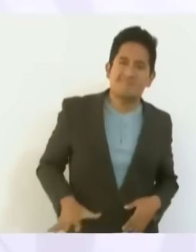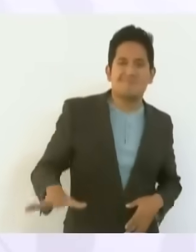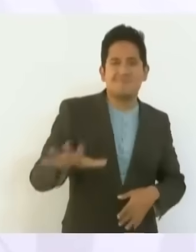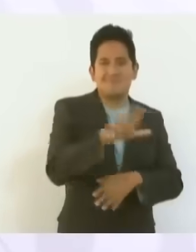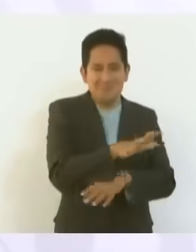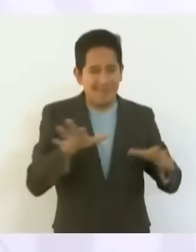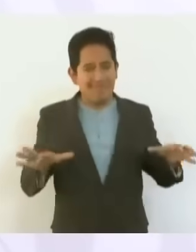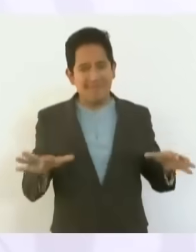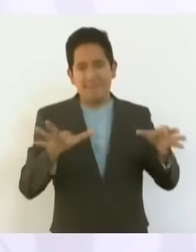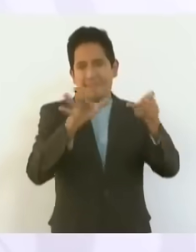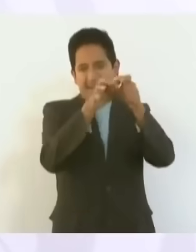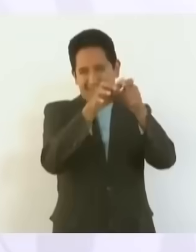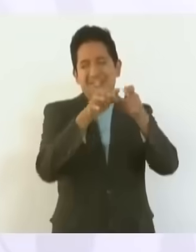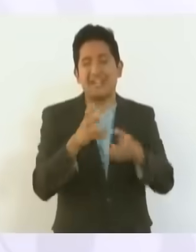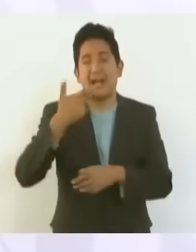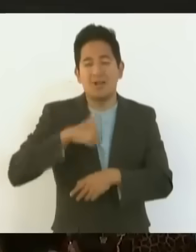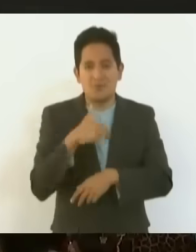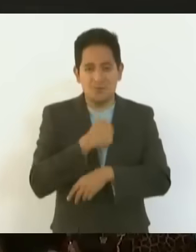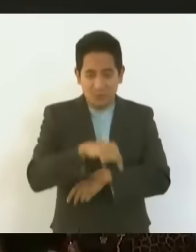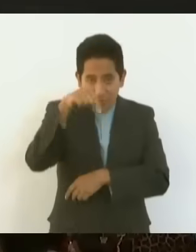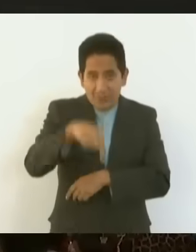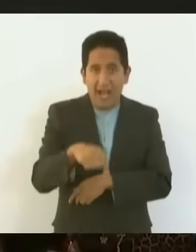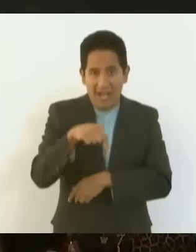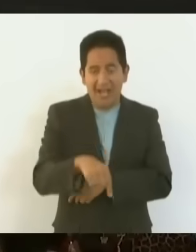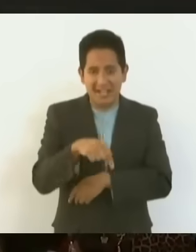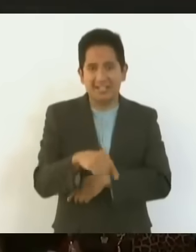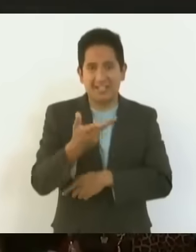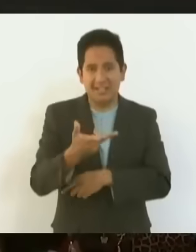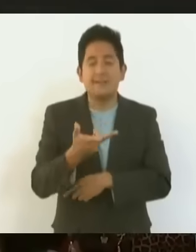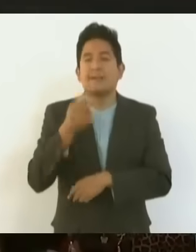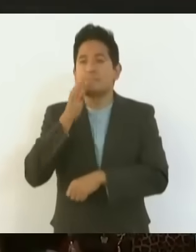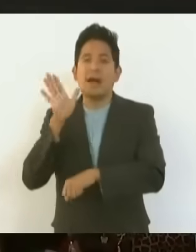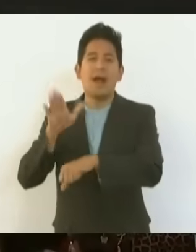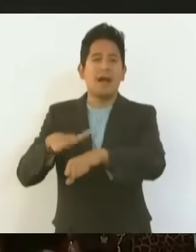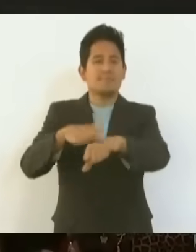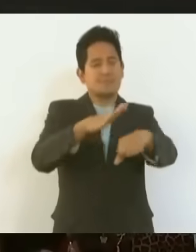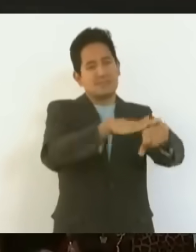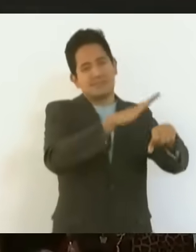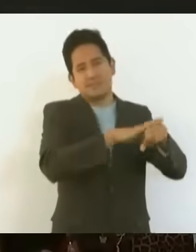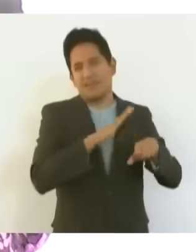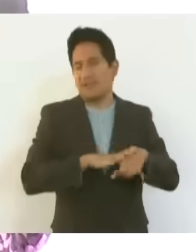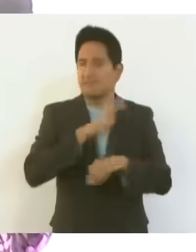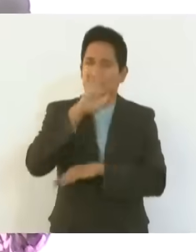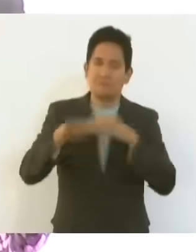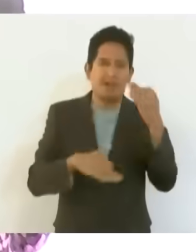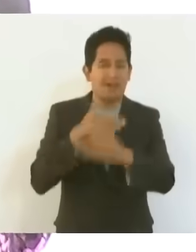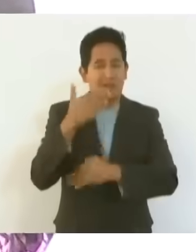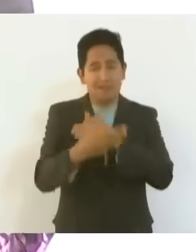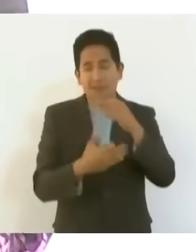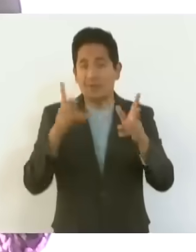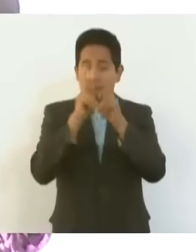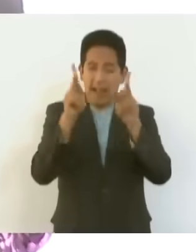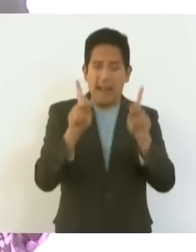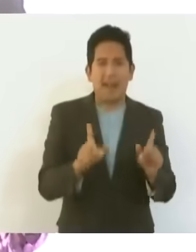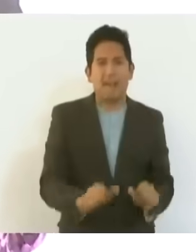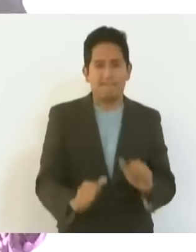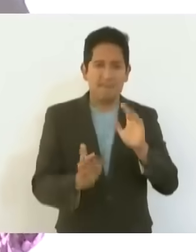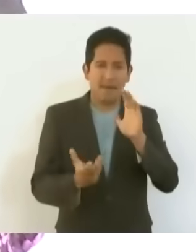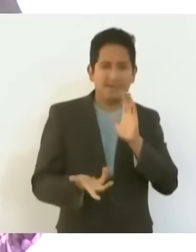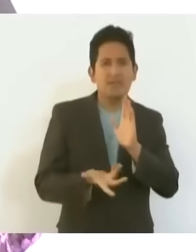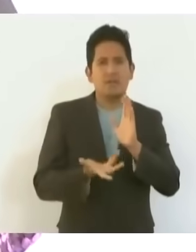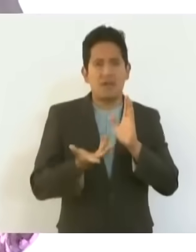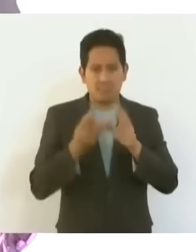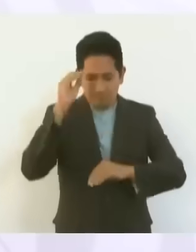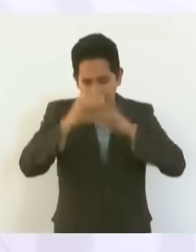en este corazón damos un mensaje contundente. La construcción de la paz en la ciudad no se detiene.